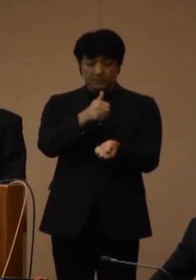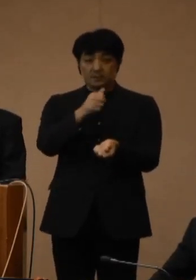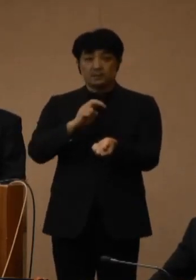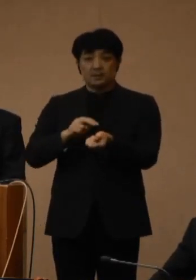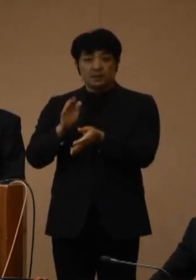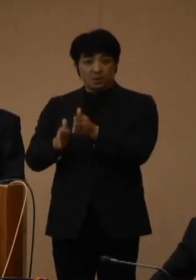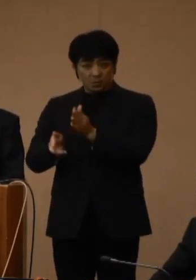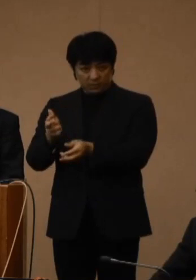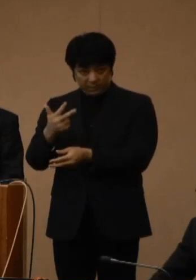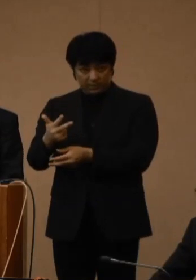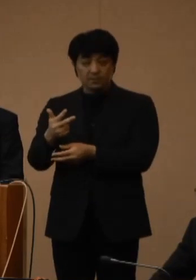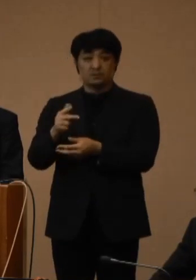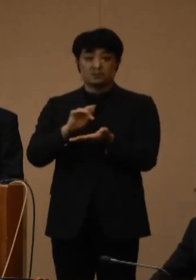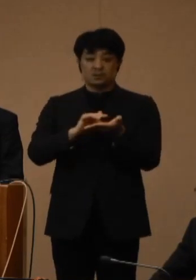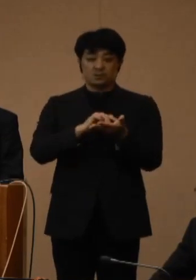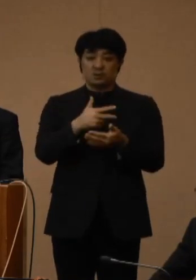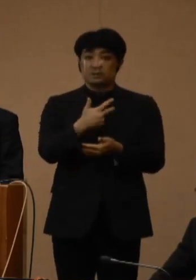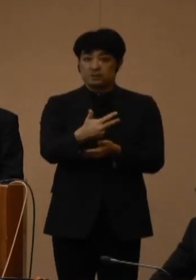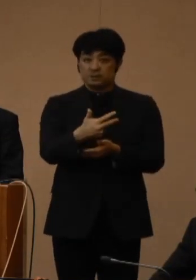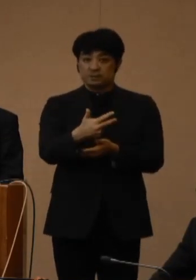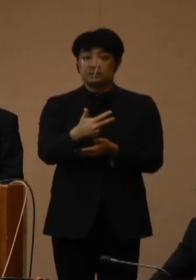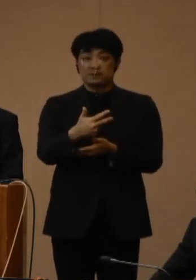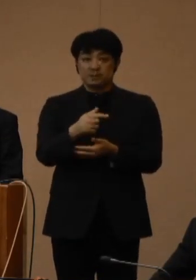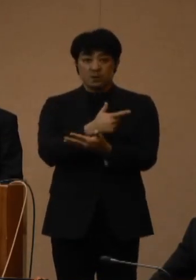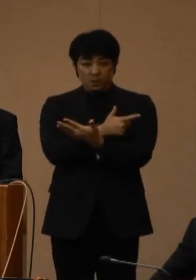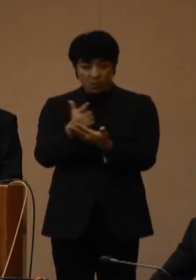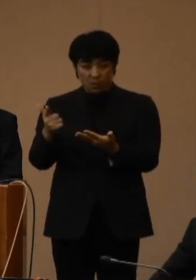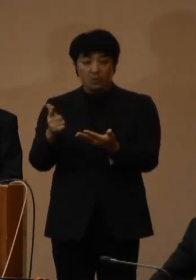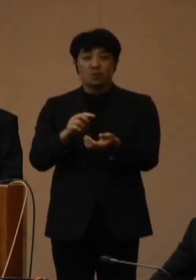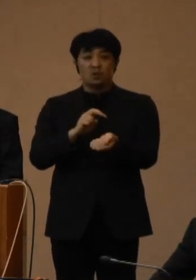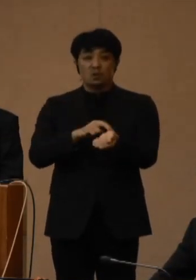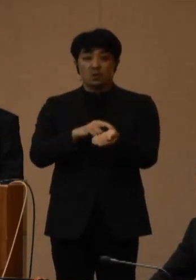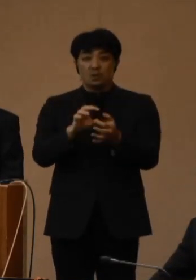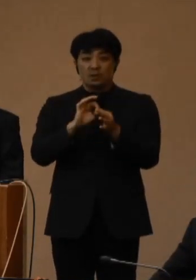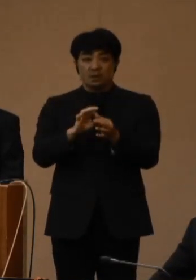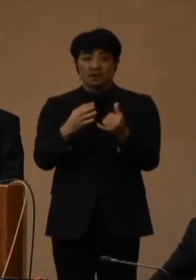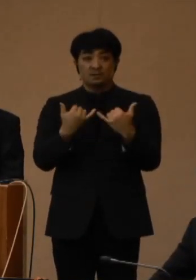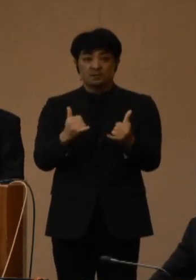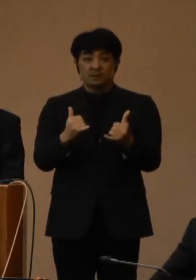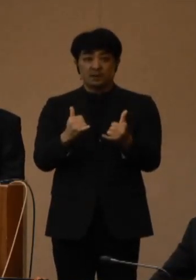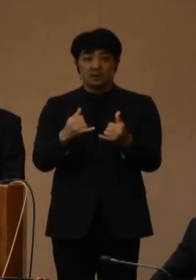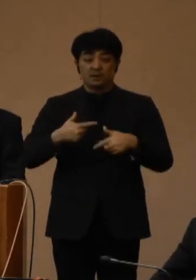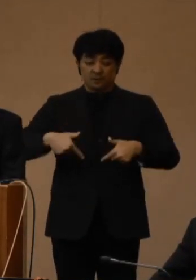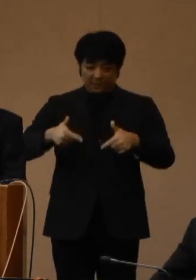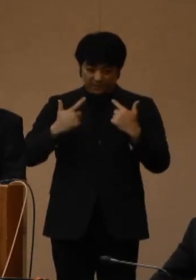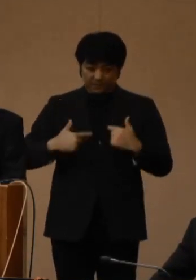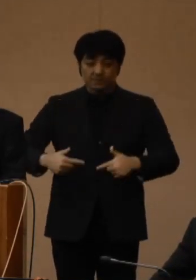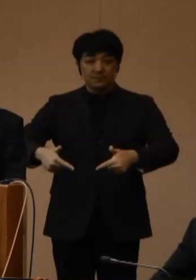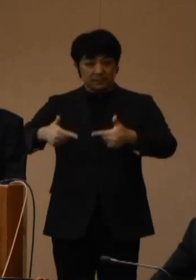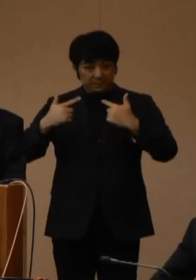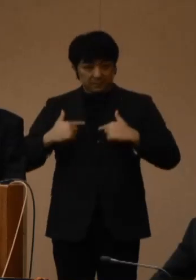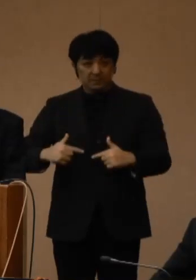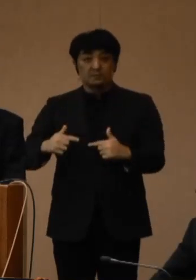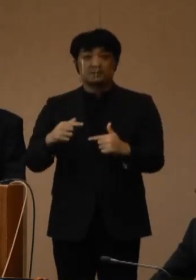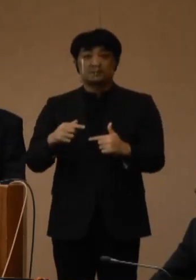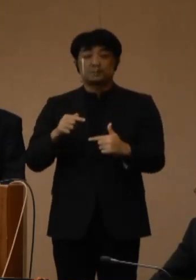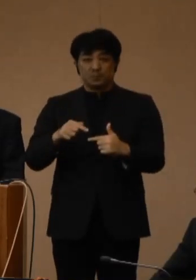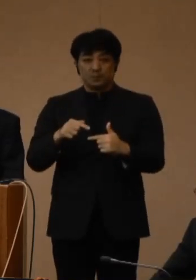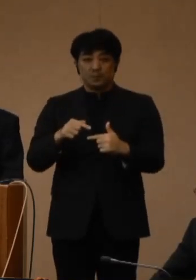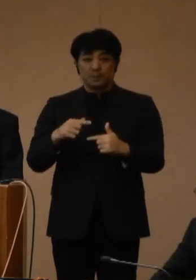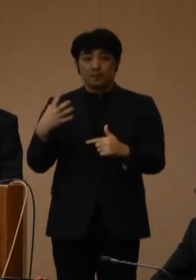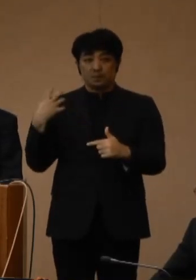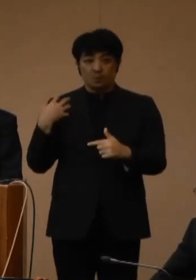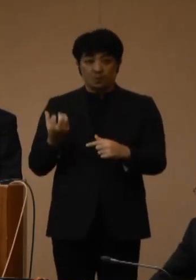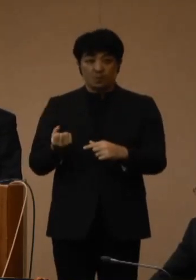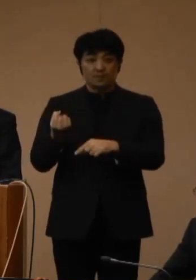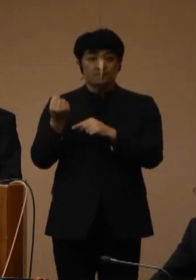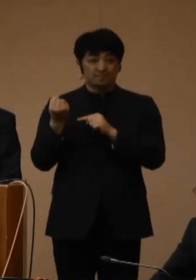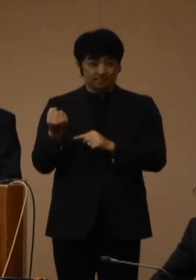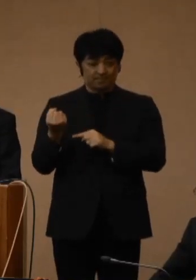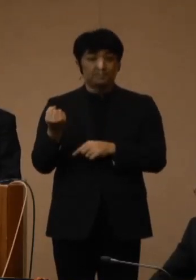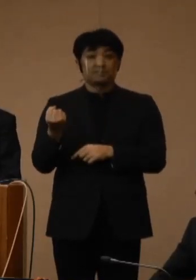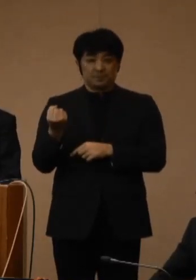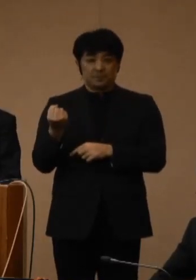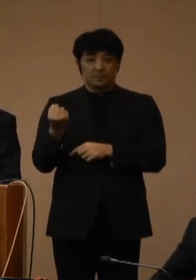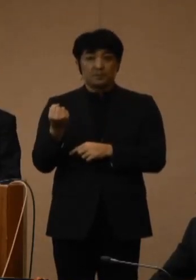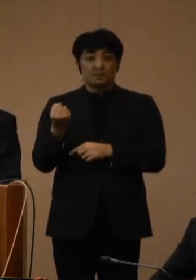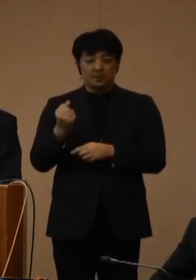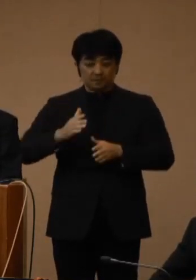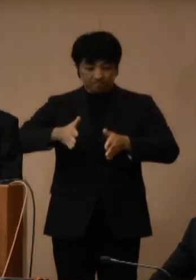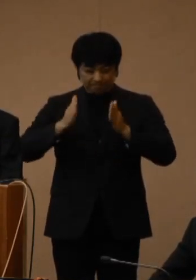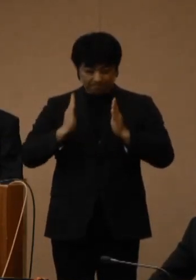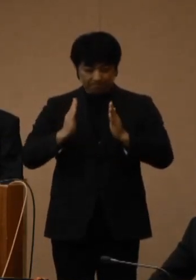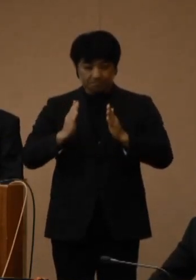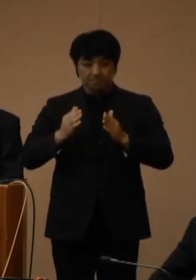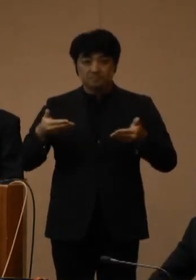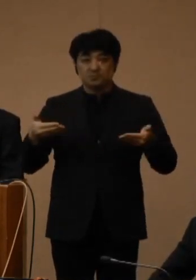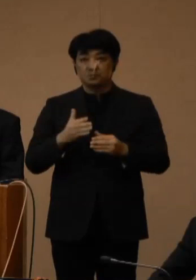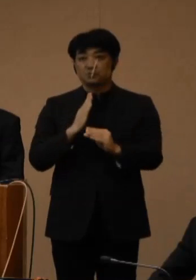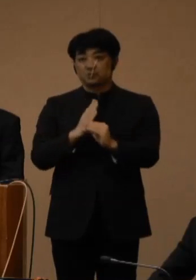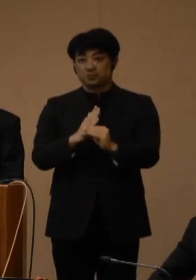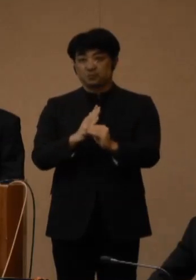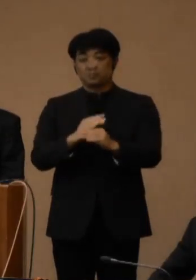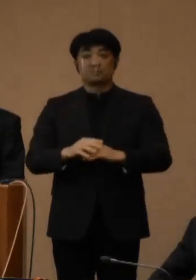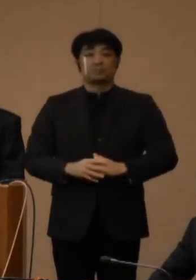あるいは薬剤師など多くの医療従事者が、来る日も来る日も、それぞれの役割を担って全力で働いています。